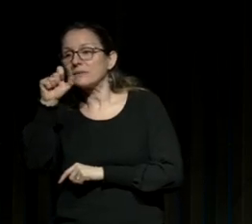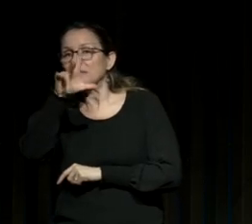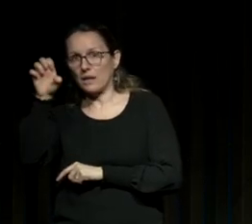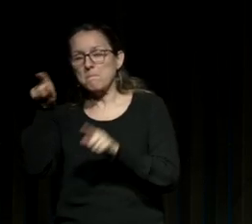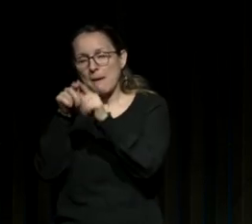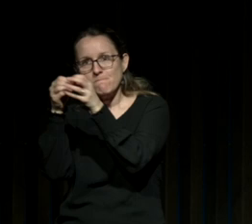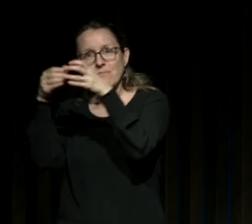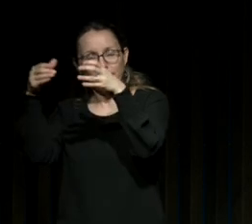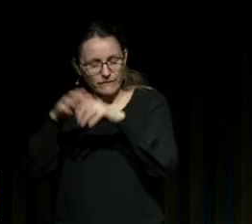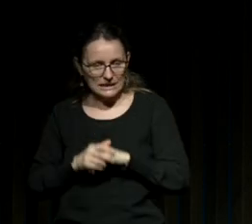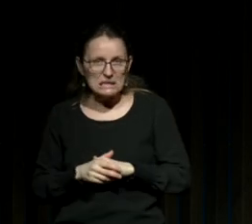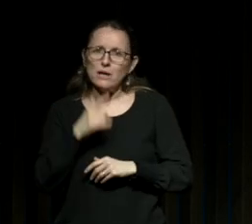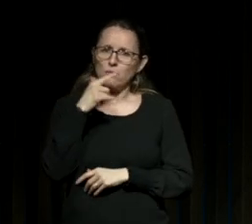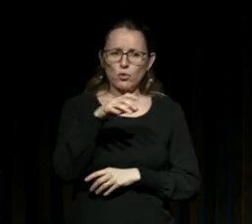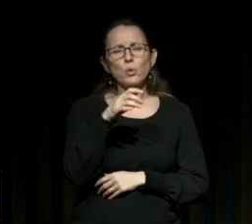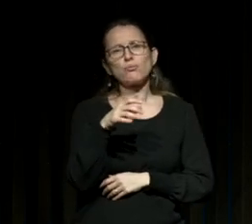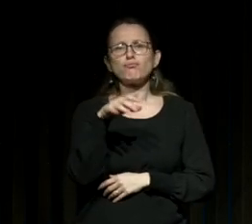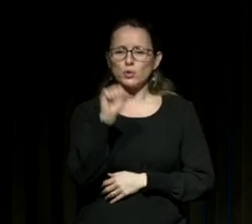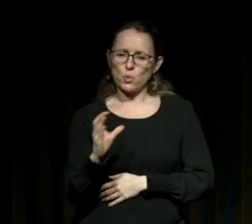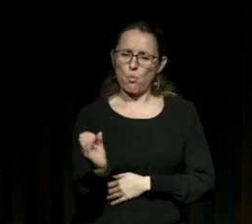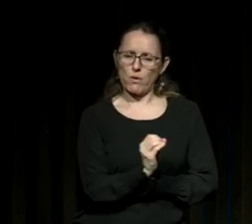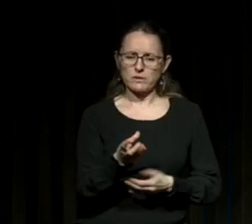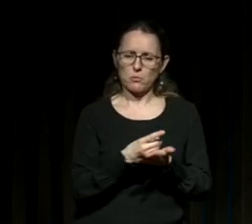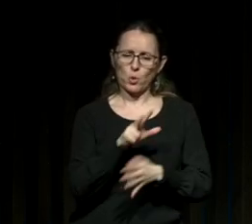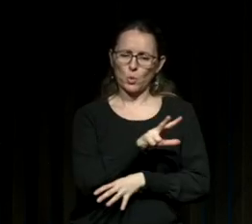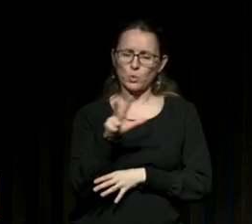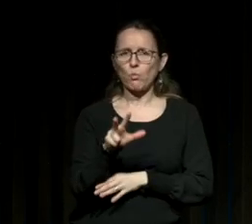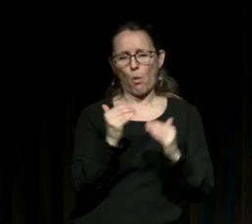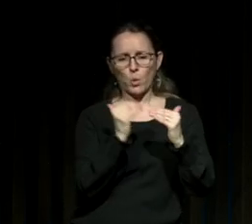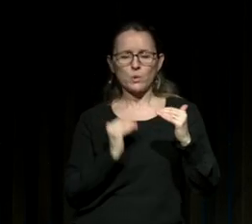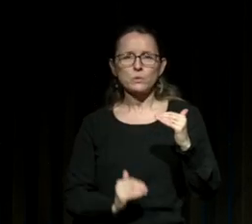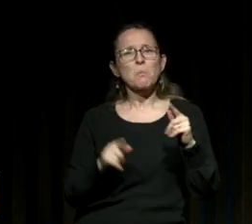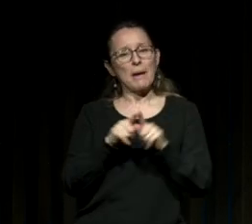plutôt un petit peu au dessous en gironde mais c'est aussi vrai dans les pyrénées atlantiques et